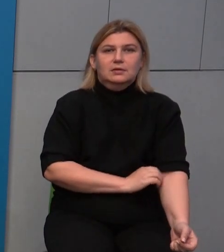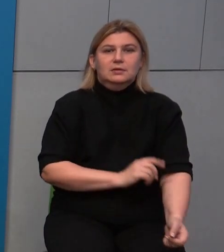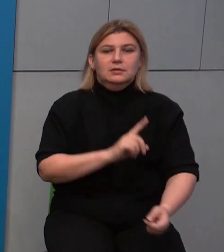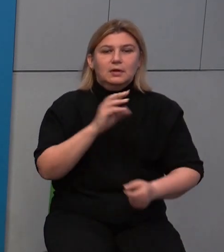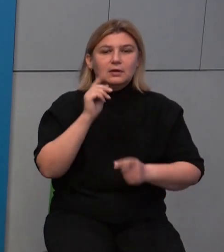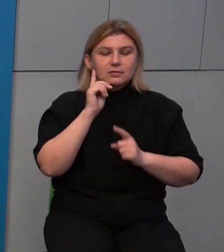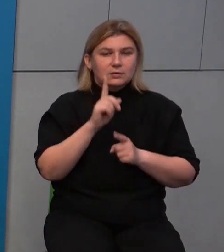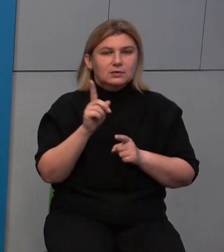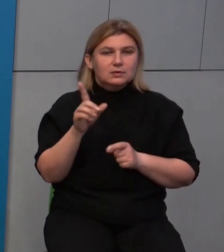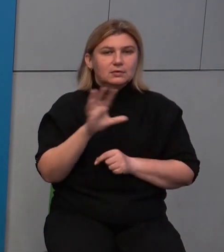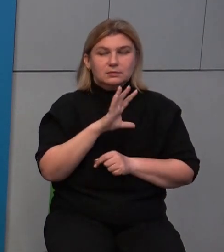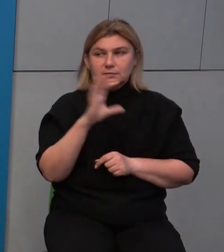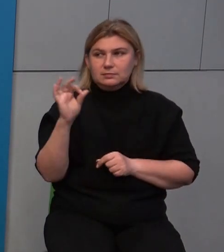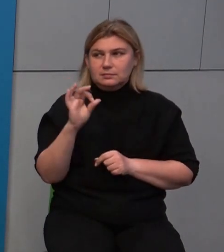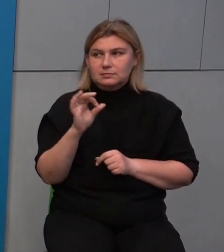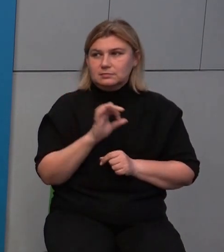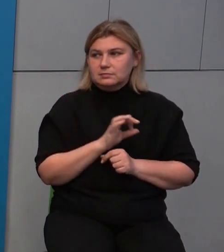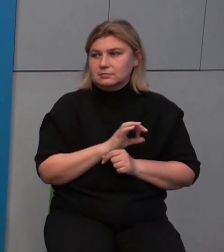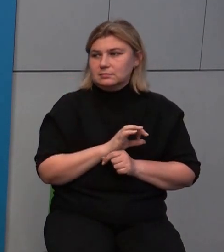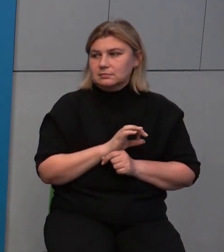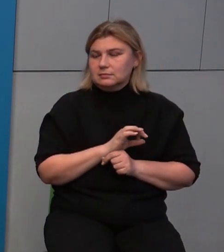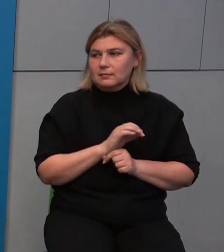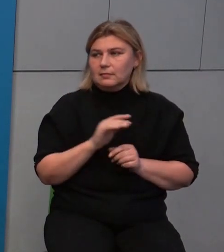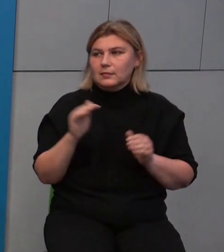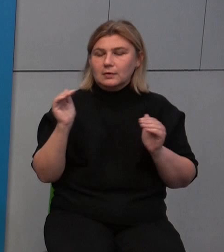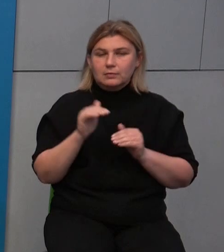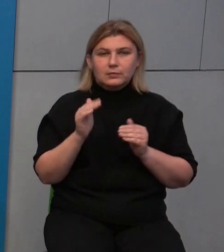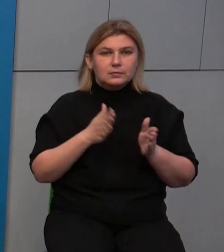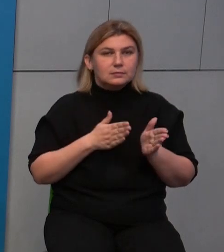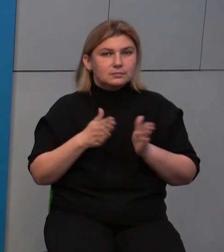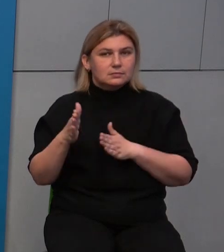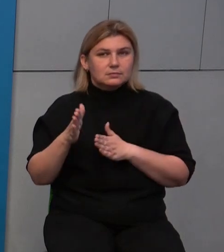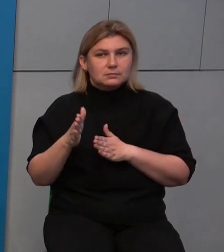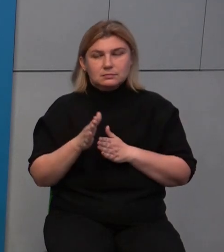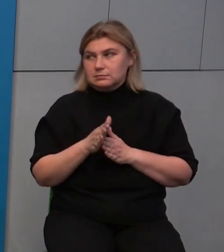te losy, to była możliwa ścieżka kariery zawodowej.